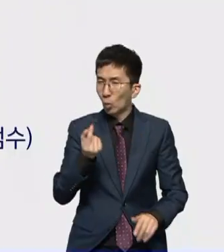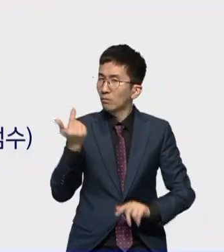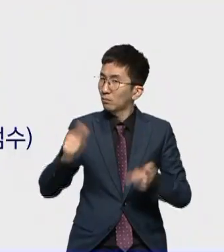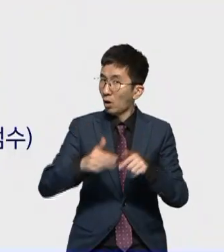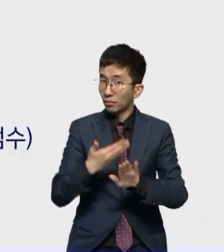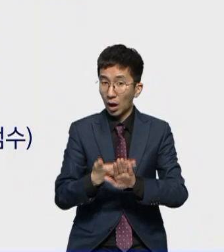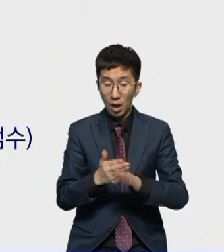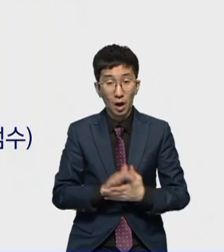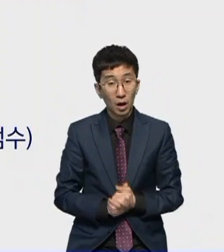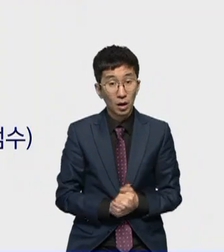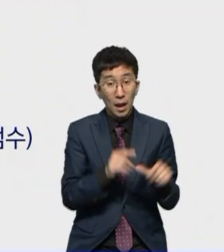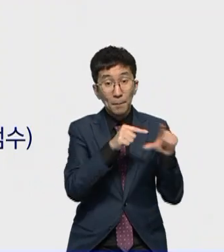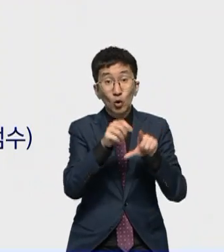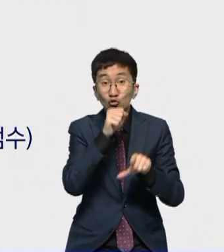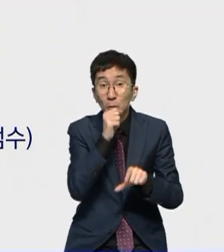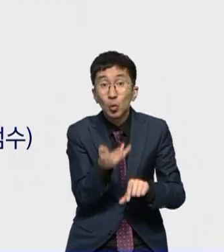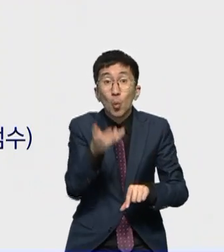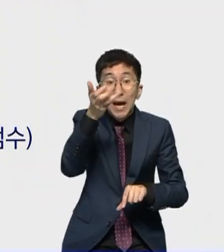평균 점수가 올라가면서 상대적인 위치를